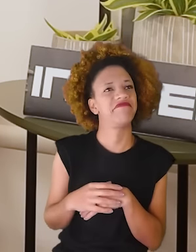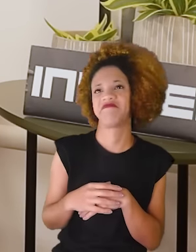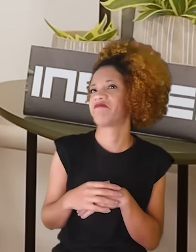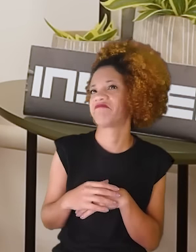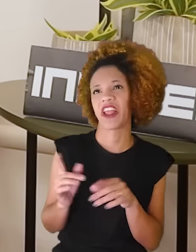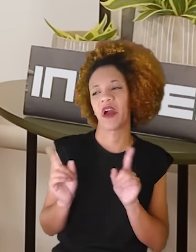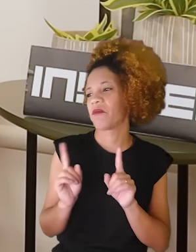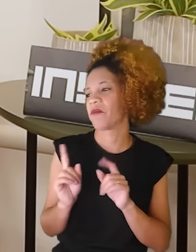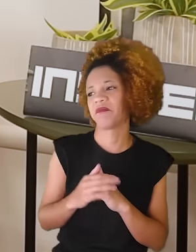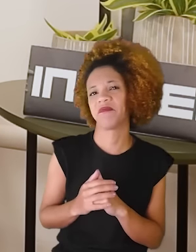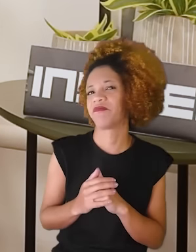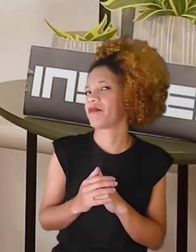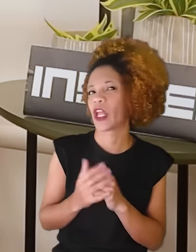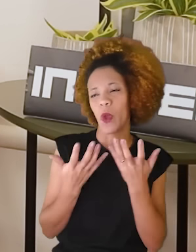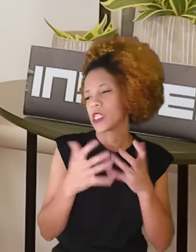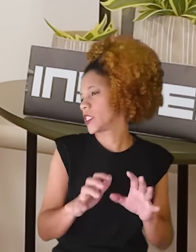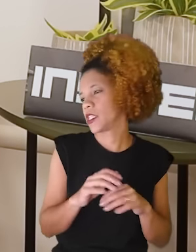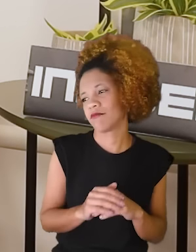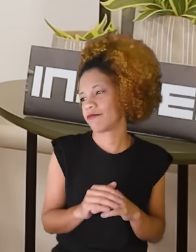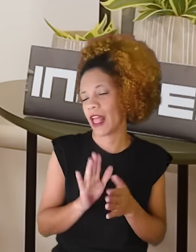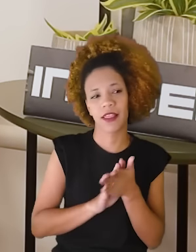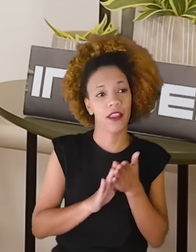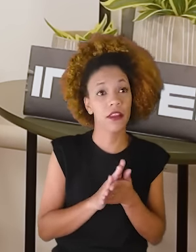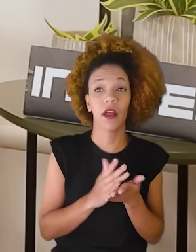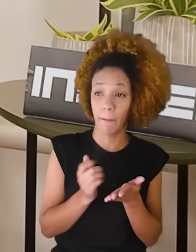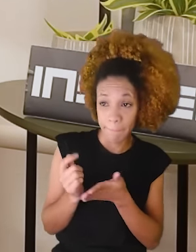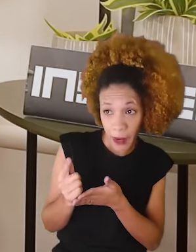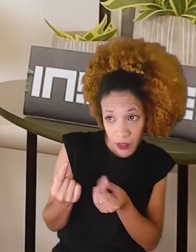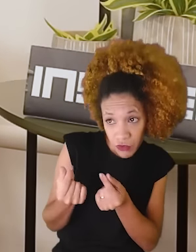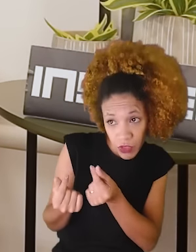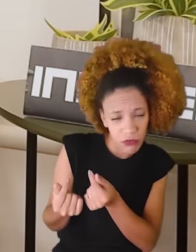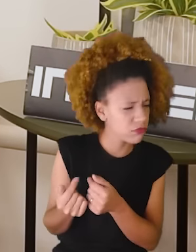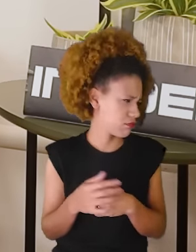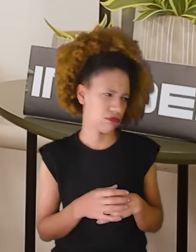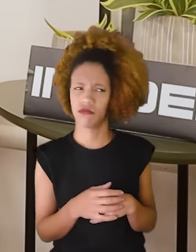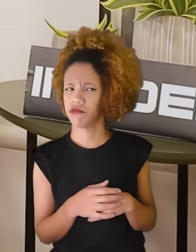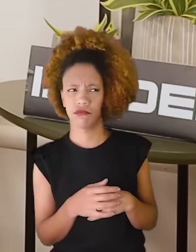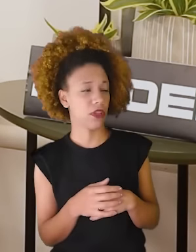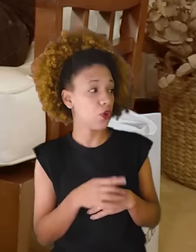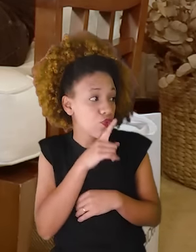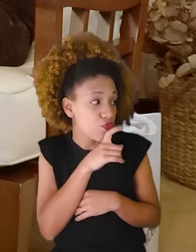deixa eu dar eu não deixa não quer nada meu fala pai deixa eu te dar aqui um dinheiro não jura